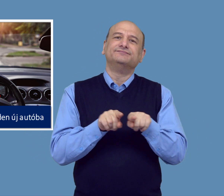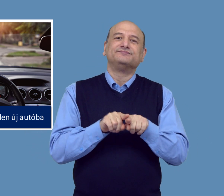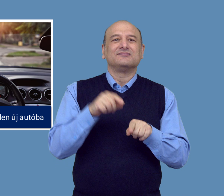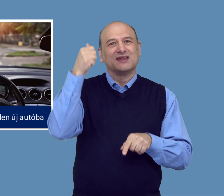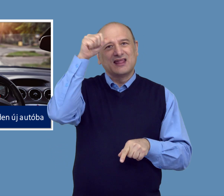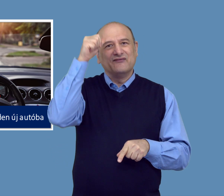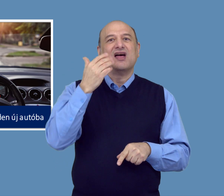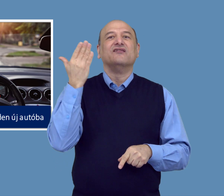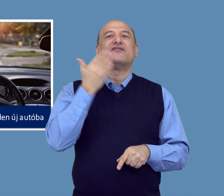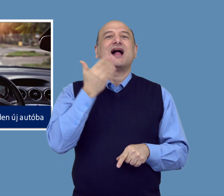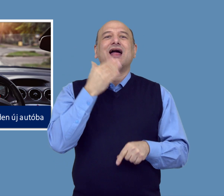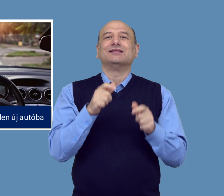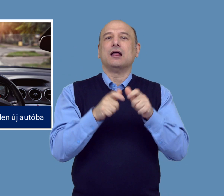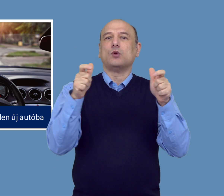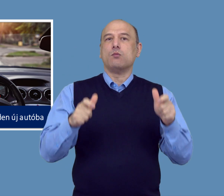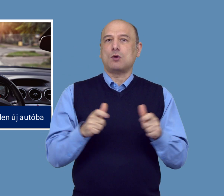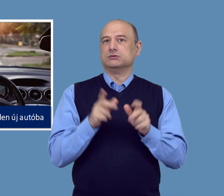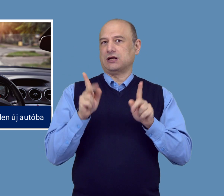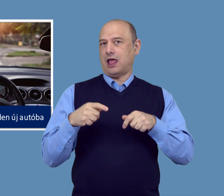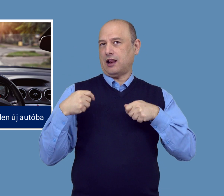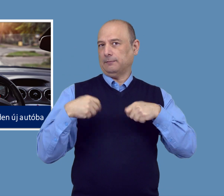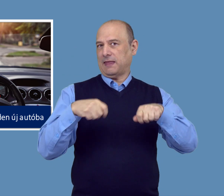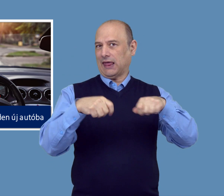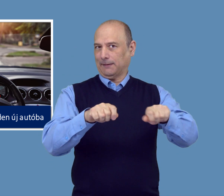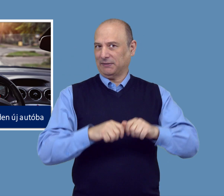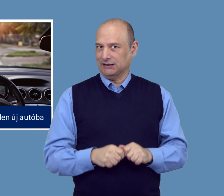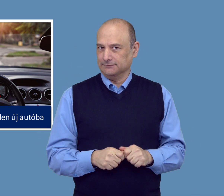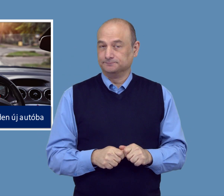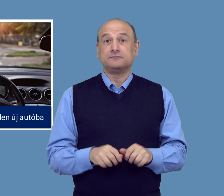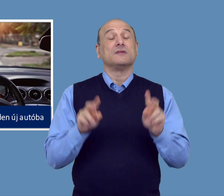ezen belül az úgynevezett „fekete dobozzal” kell felszerelni.